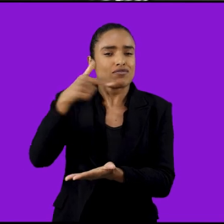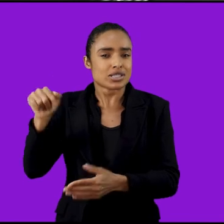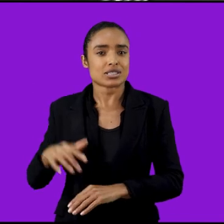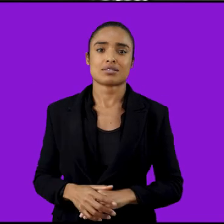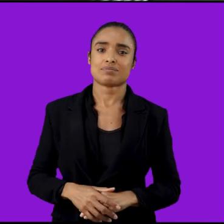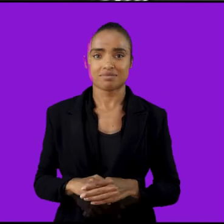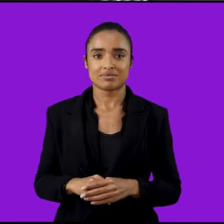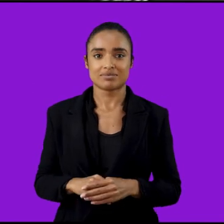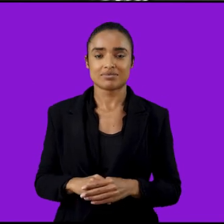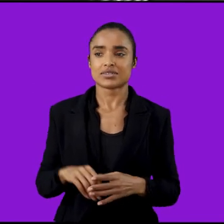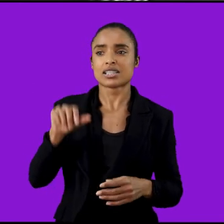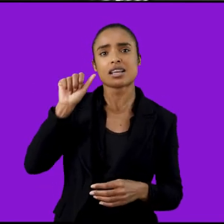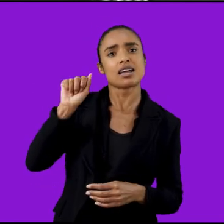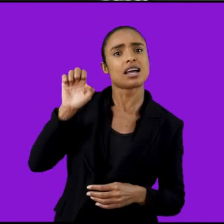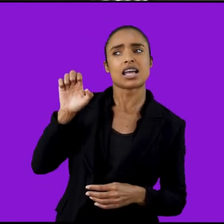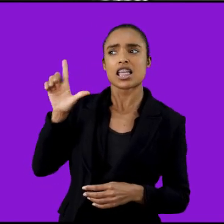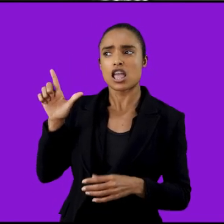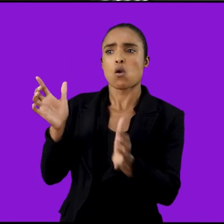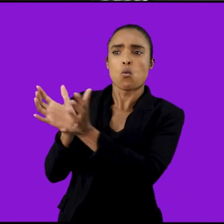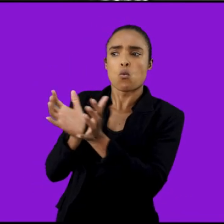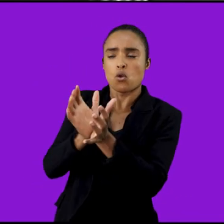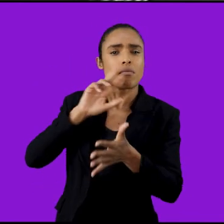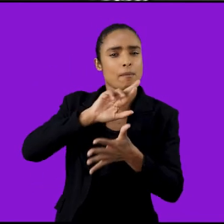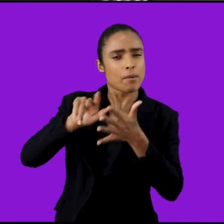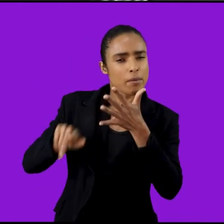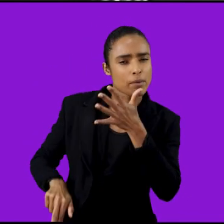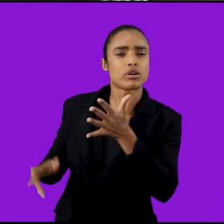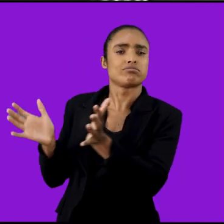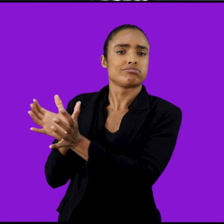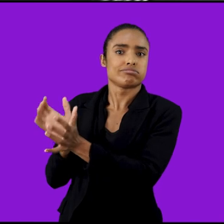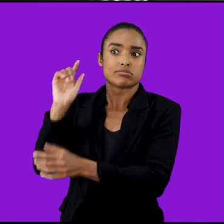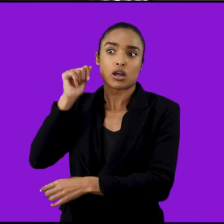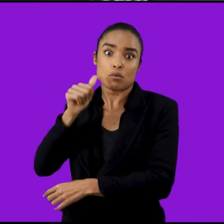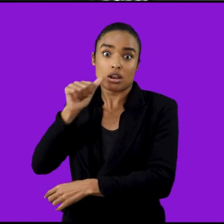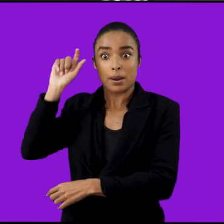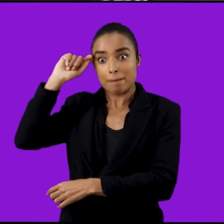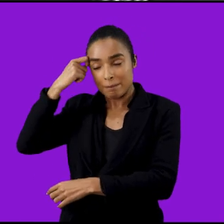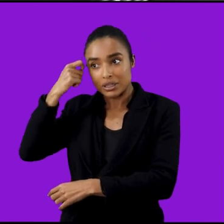Ah, é. Pagode da 27 Rael Rede de mulheres. Tem várias coisas que acontecem ali